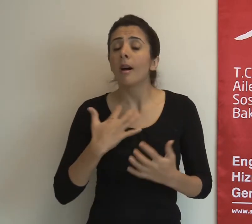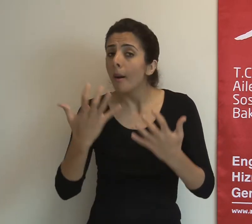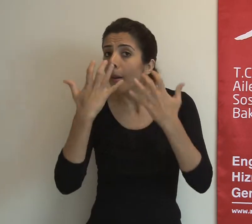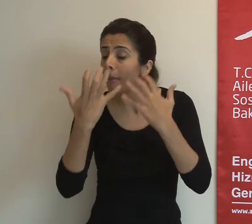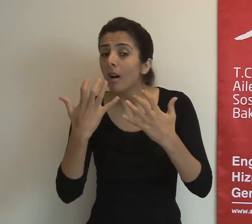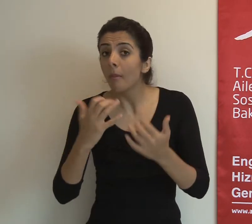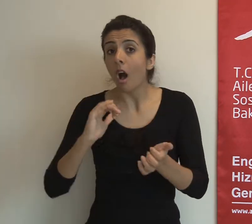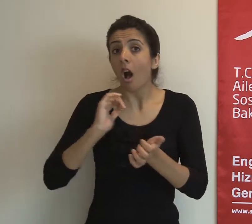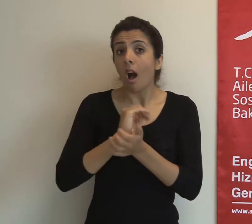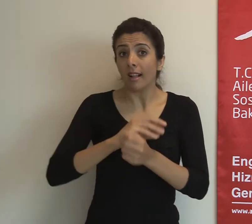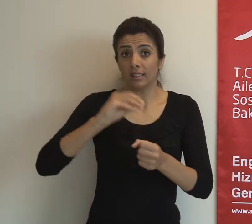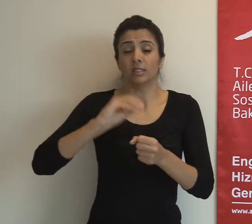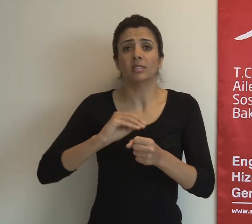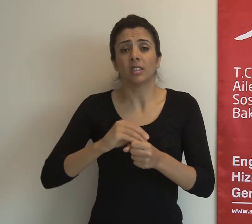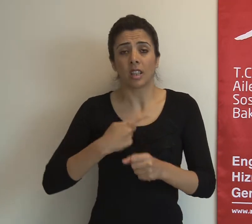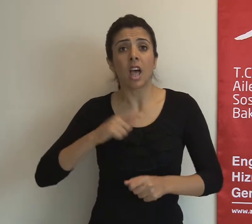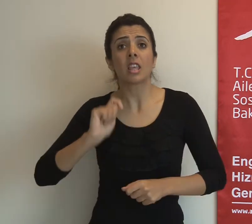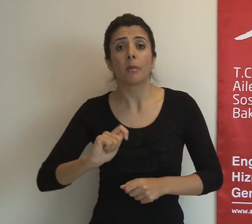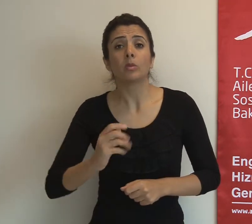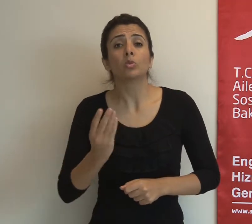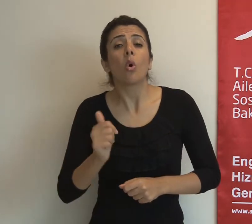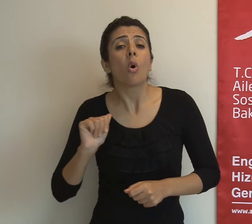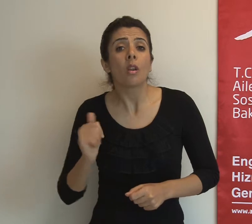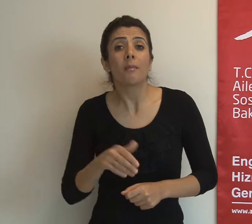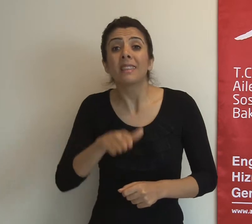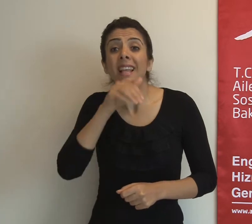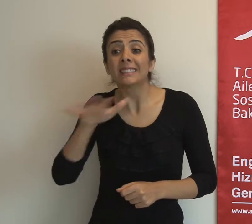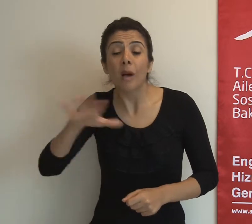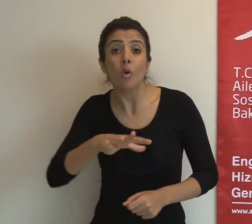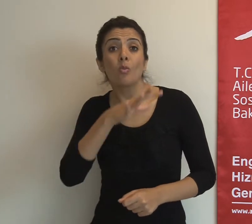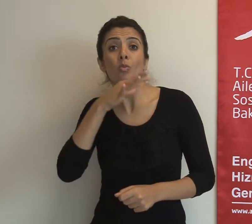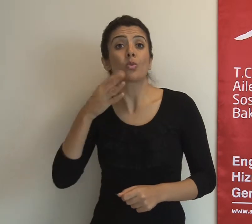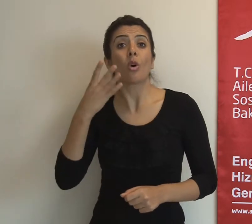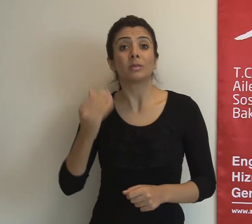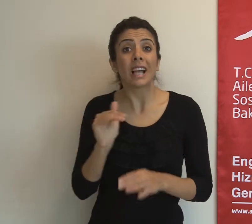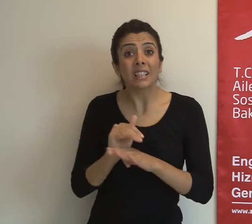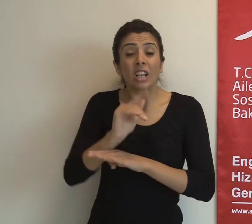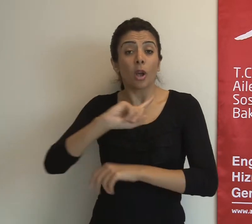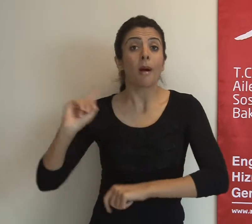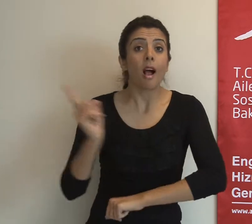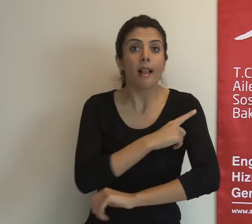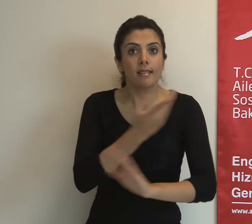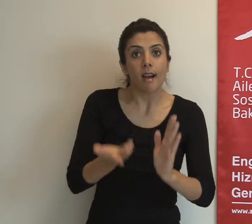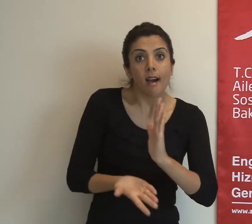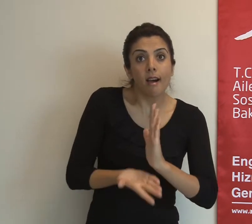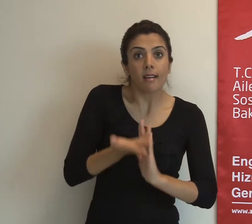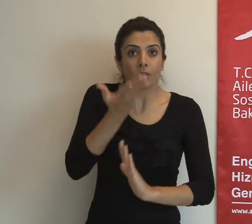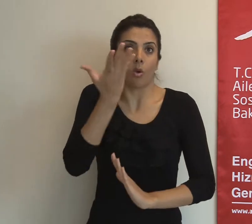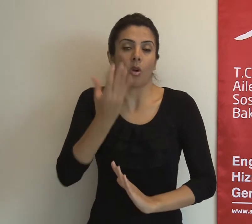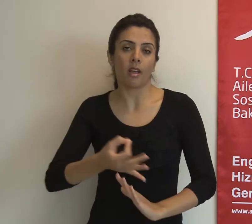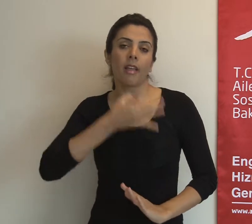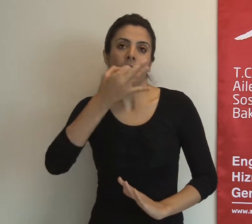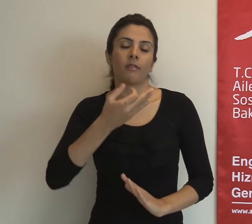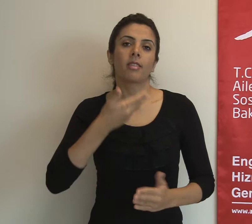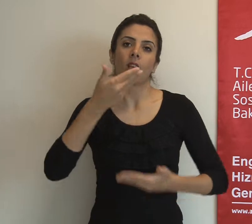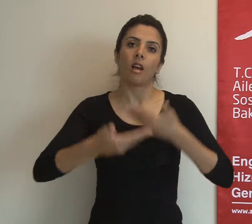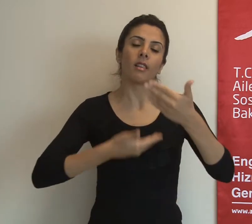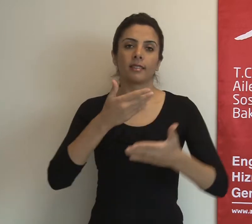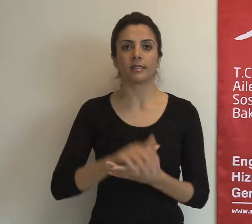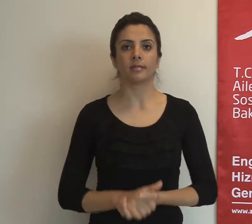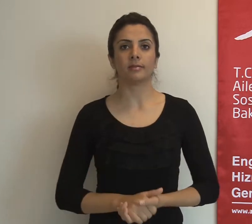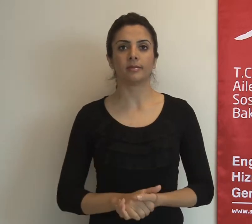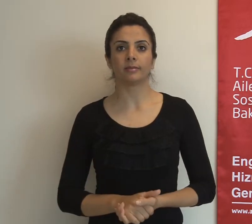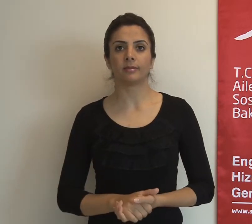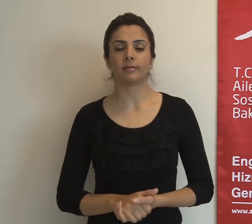bakımın aile ortamında yapılmasının yaşlı mutluluğunu ve yaşam kalitesini artırdığını ifade etti.